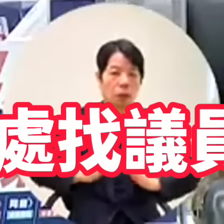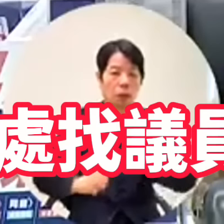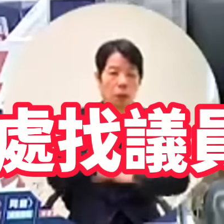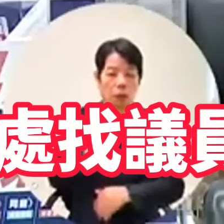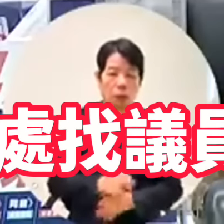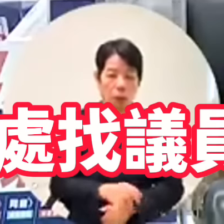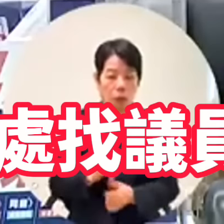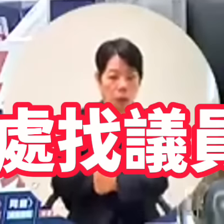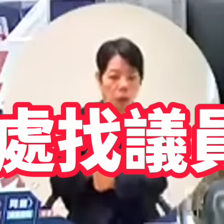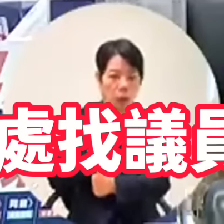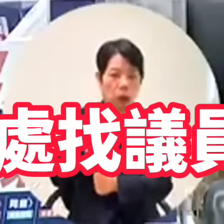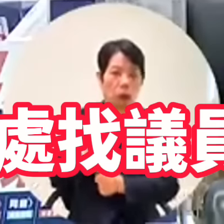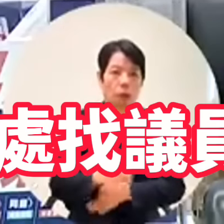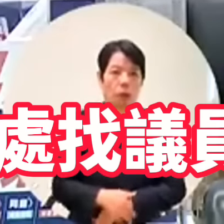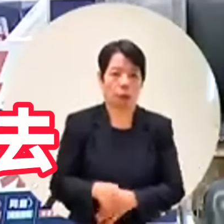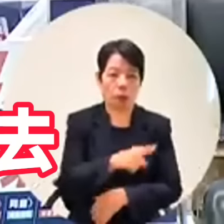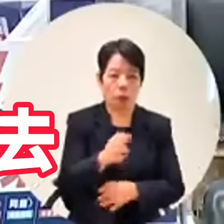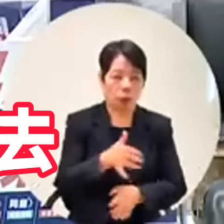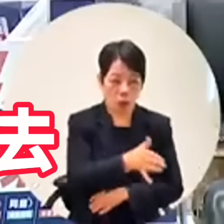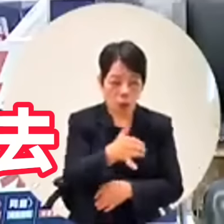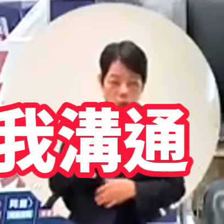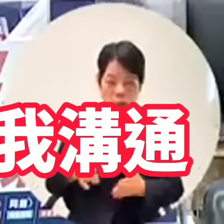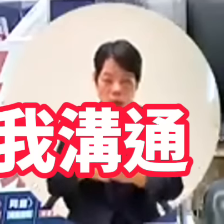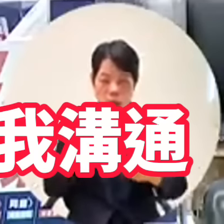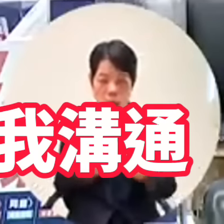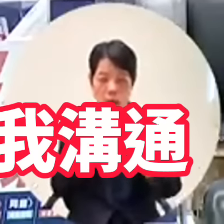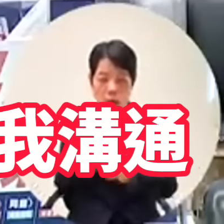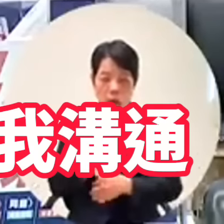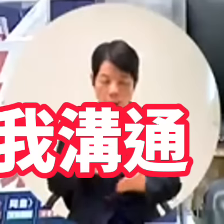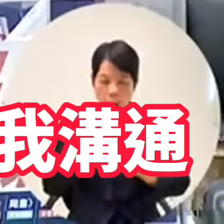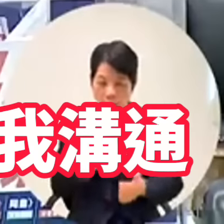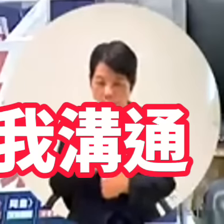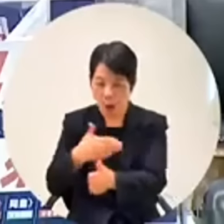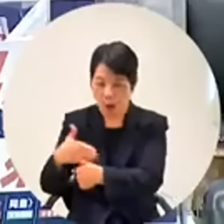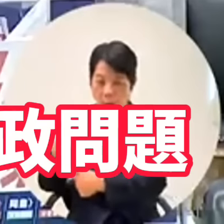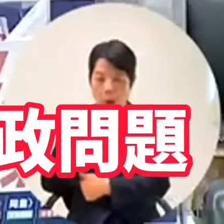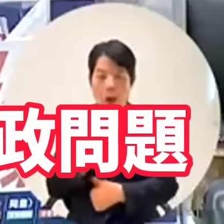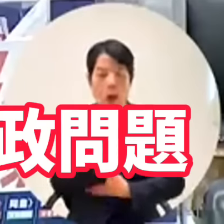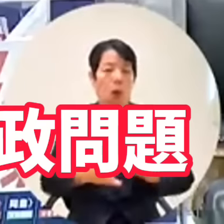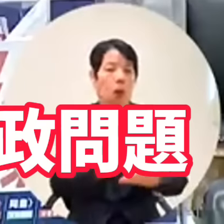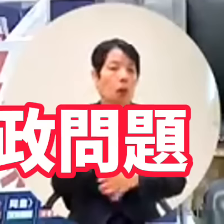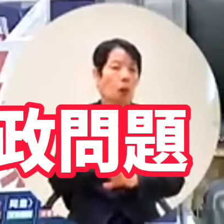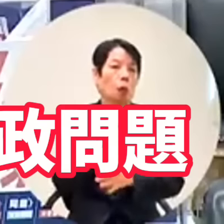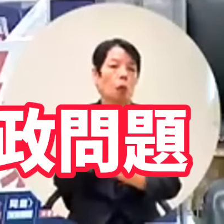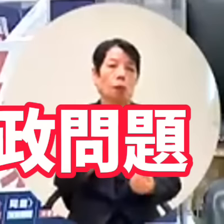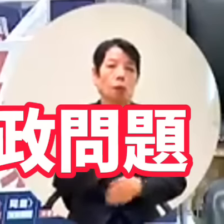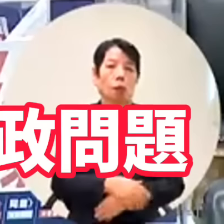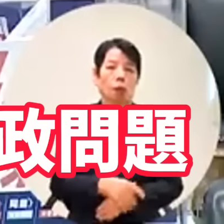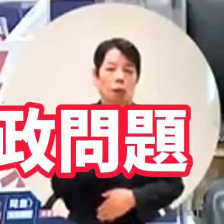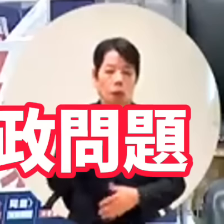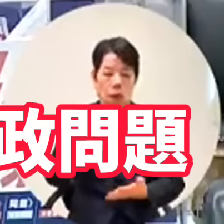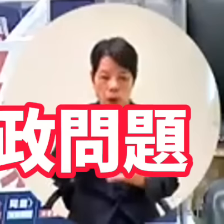你現在每天只緊張到處找議員 說要不要趕出去 可是你從來沒有跟我溝通 我點的全部都是市政問題